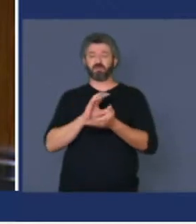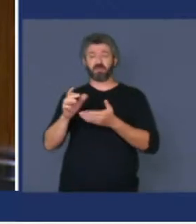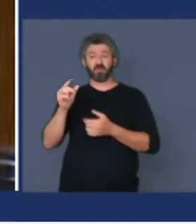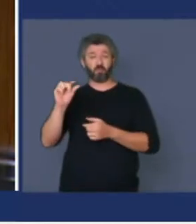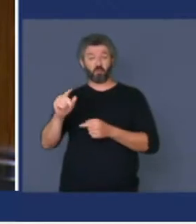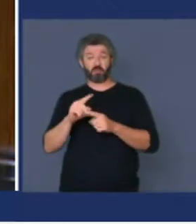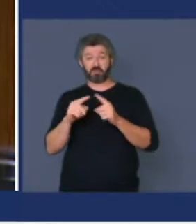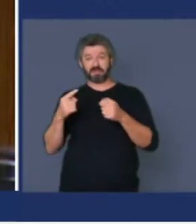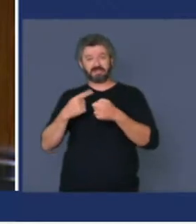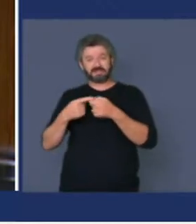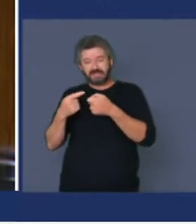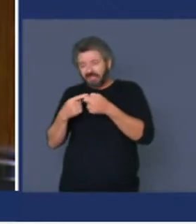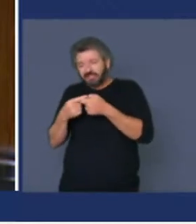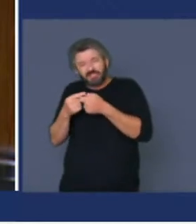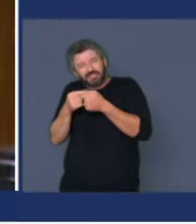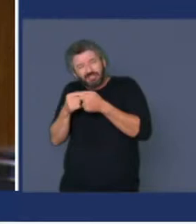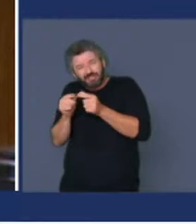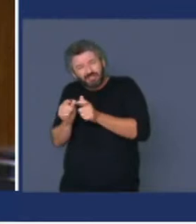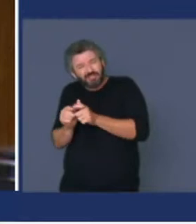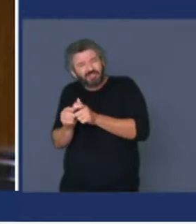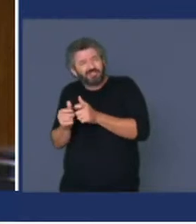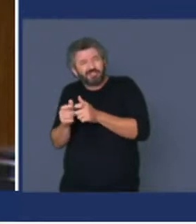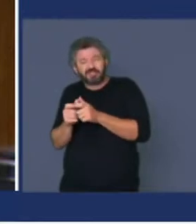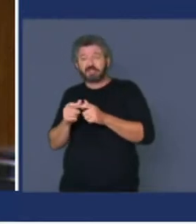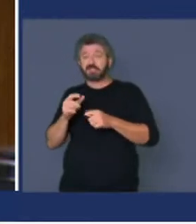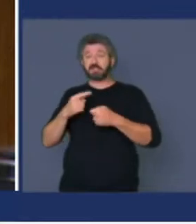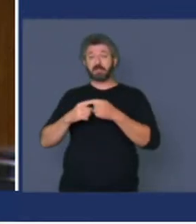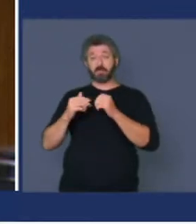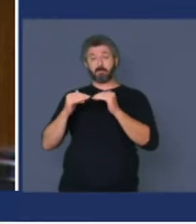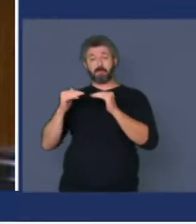MÉDIOS MUNICÍPIOS QUE SÃO MAIS DE 3 MIL NO BRASIL, NÓS ESTAMOS DIZENDO QUE ESSA